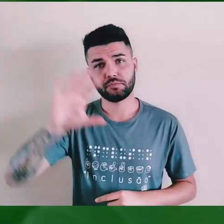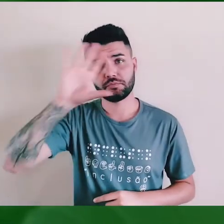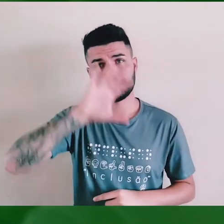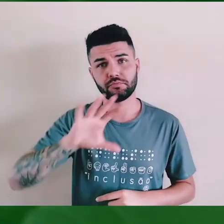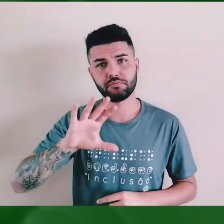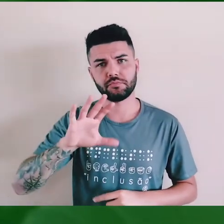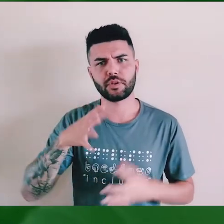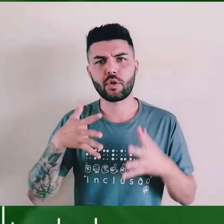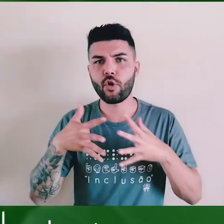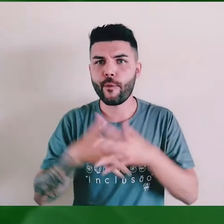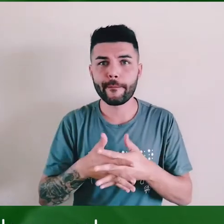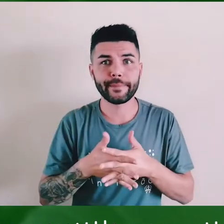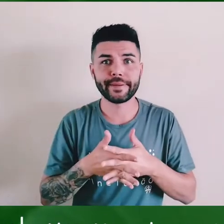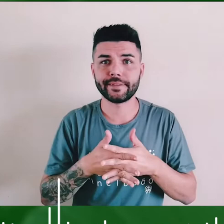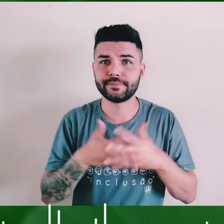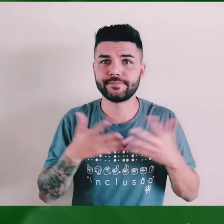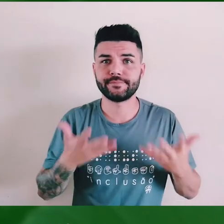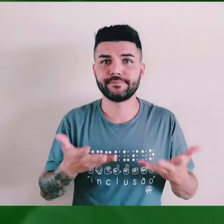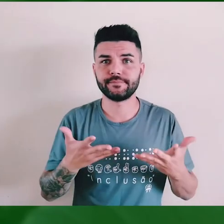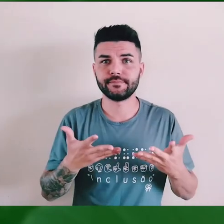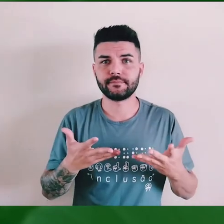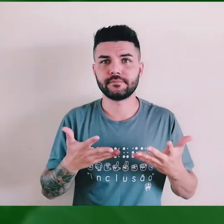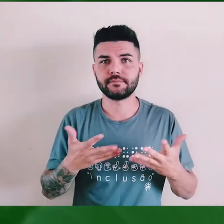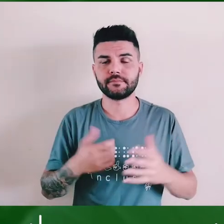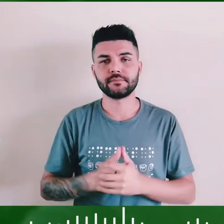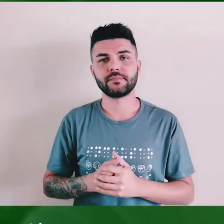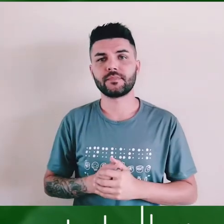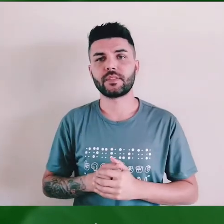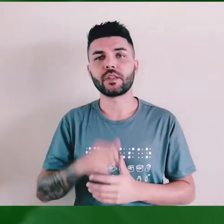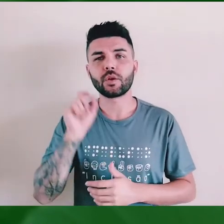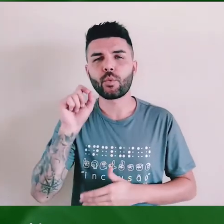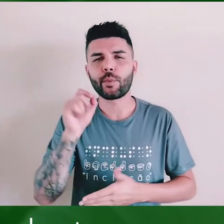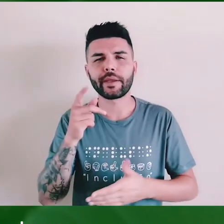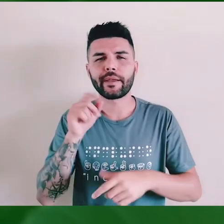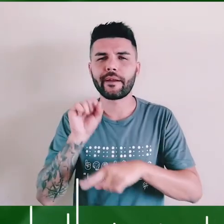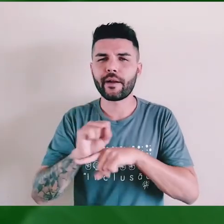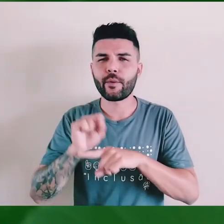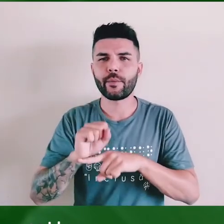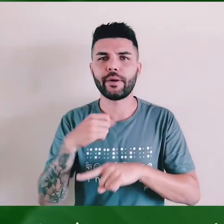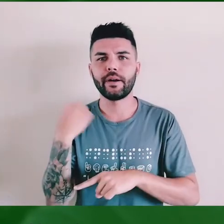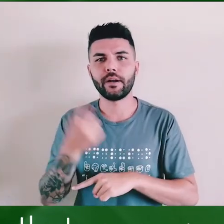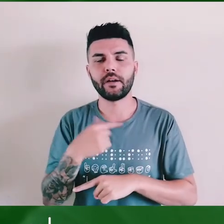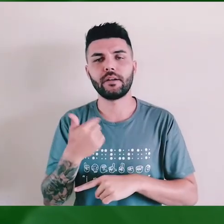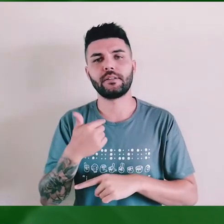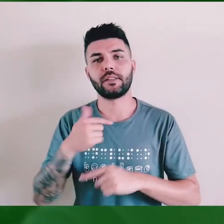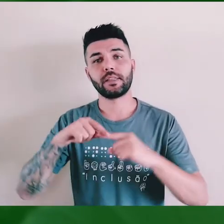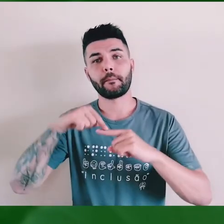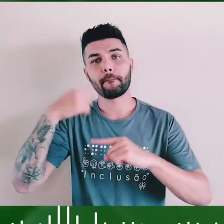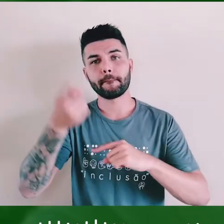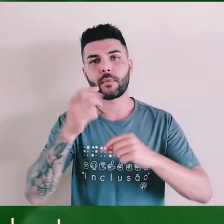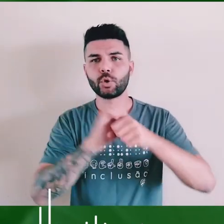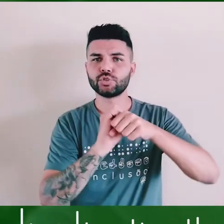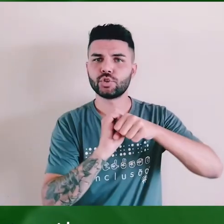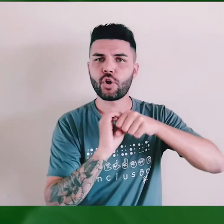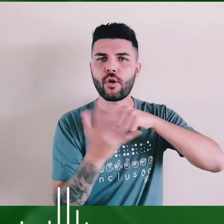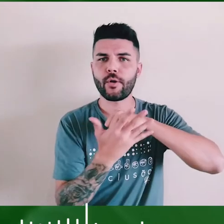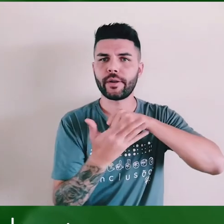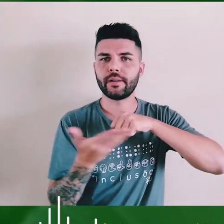pois o panorama que nos aguarda nesse mundo pós corona vírus é um panorama completamente